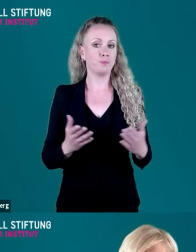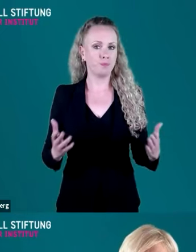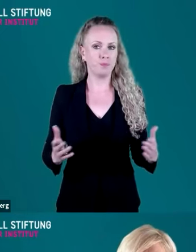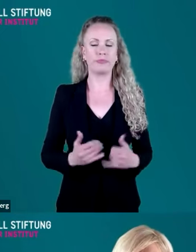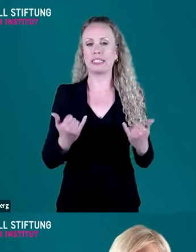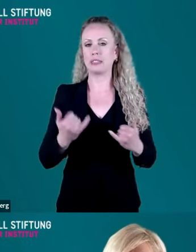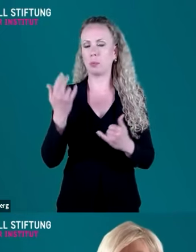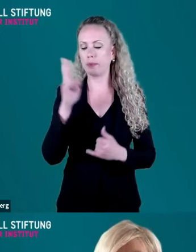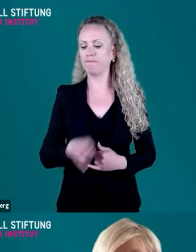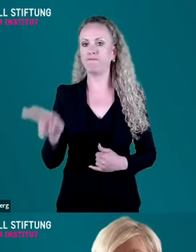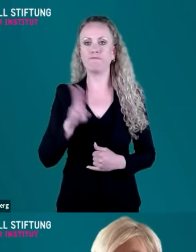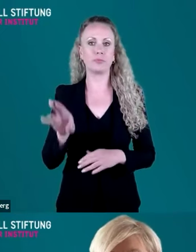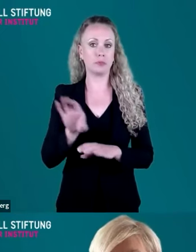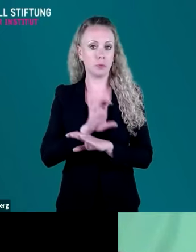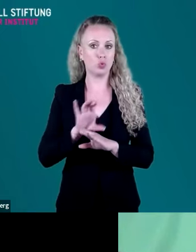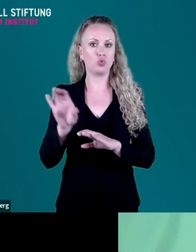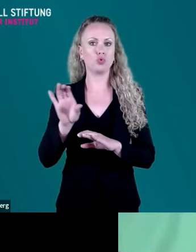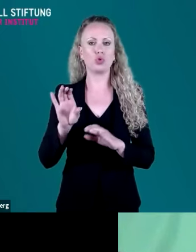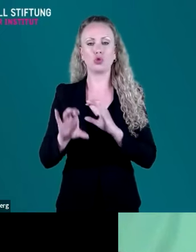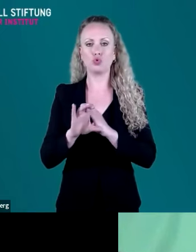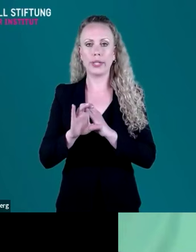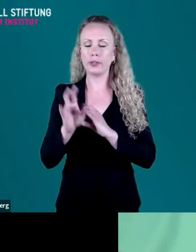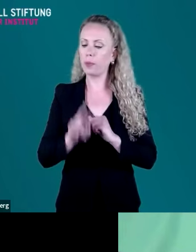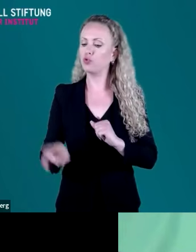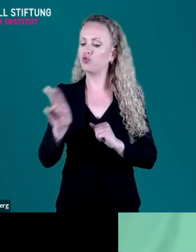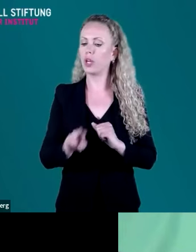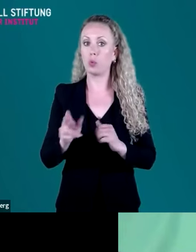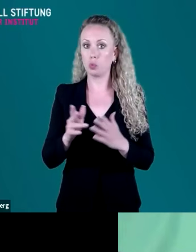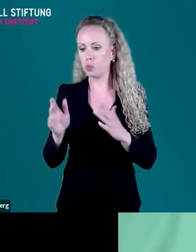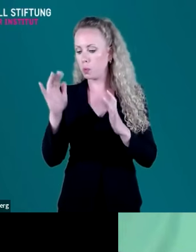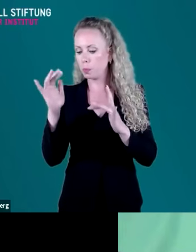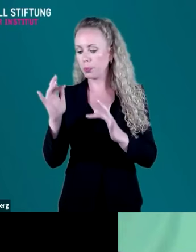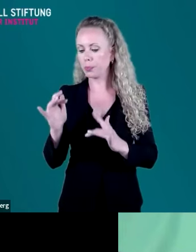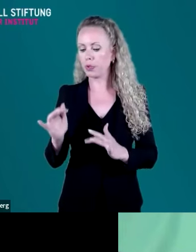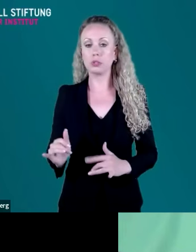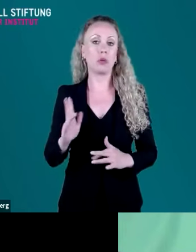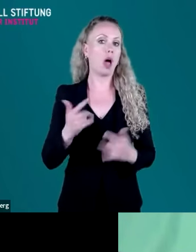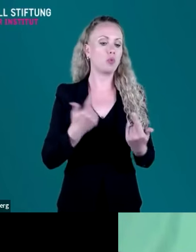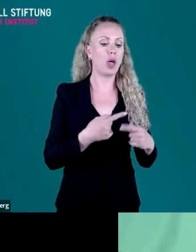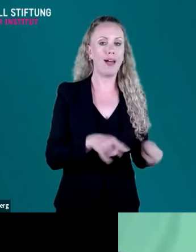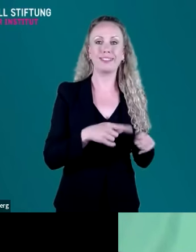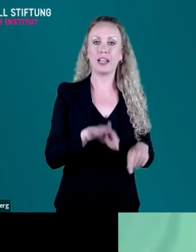Es gibt im Moment keine offenen Fragen und auch keine weiteren Wortmeldungen.